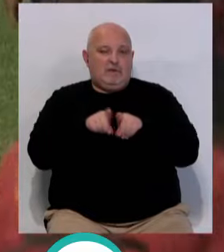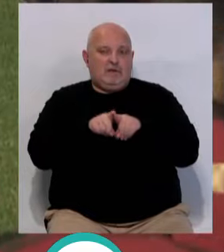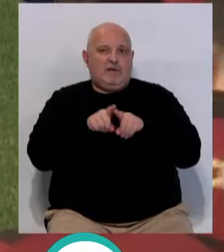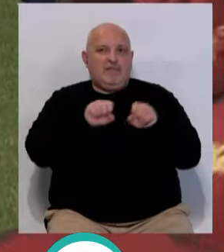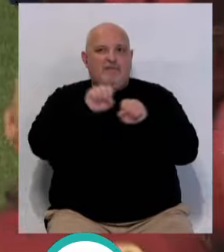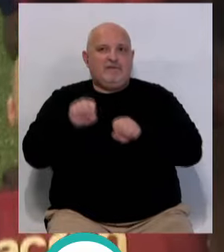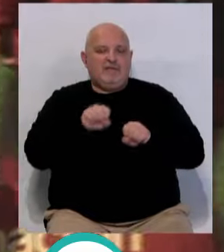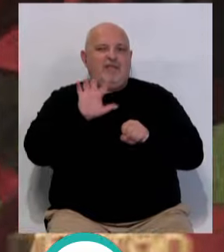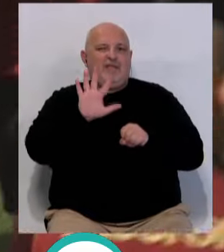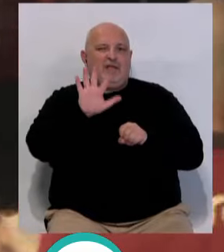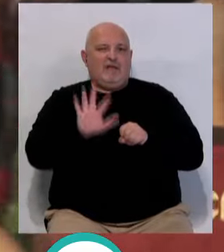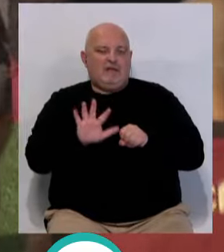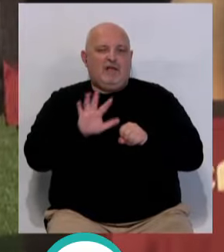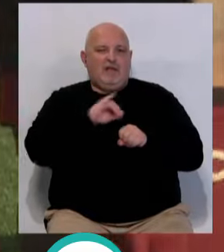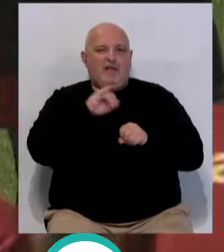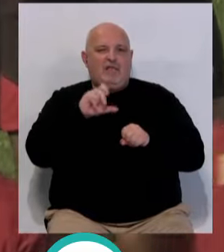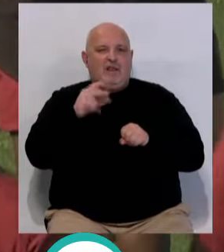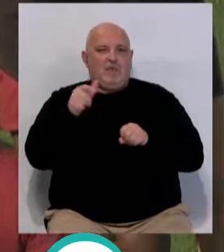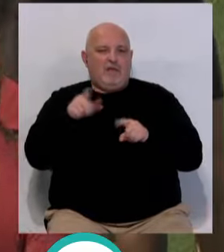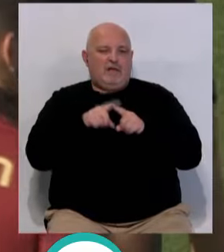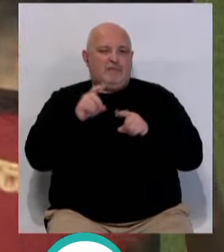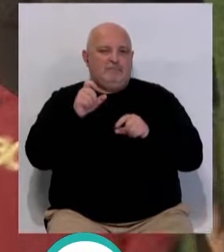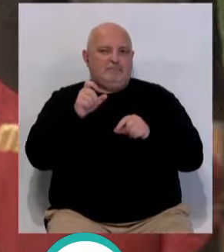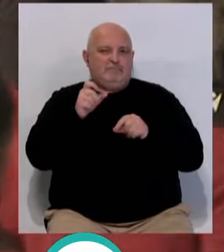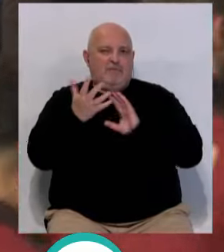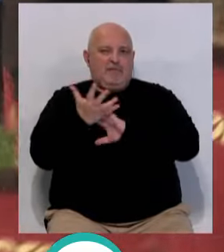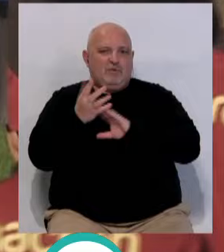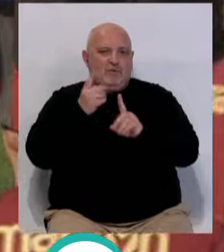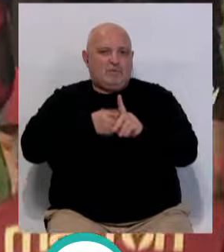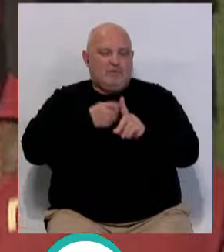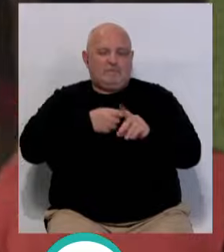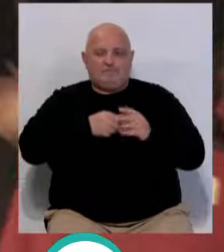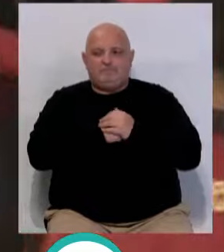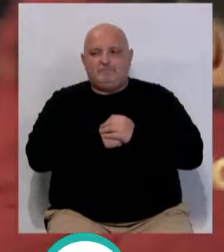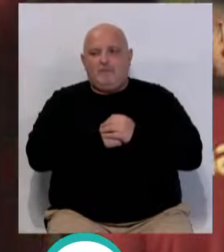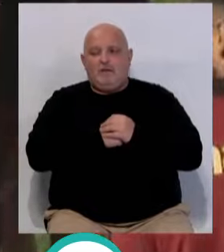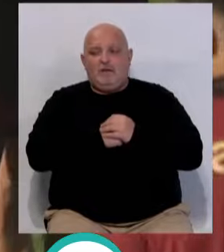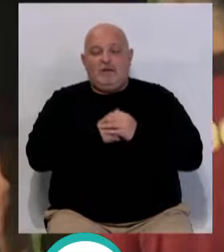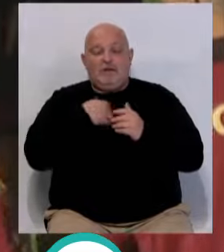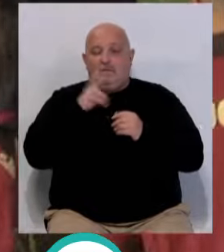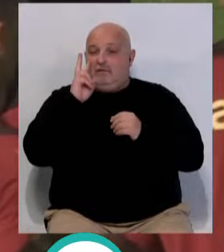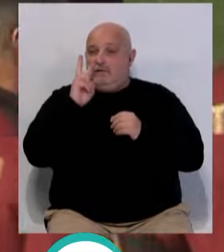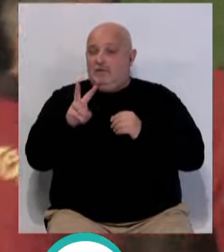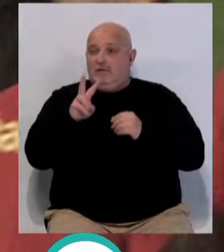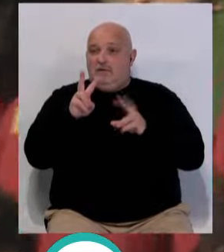de cco utilizando a zaldua como como Carrerero derecho es un jugador yo veo para ese puesto para